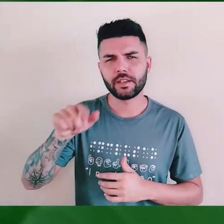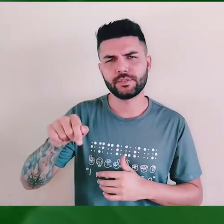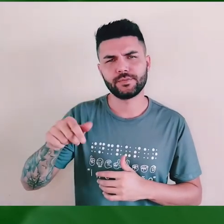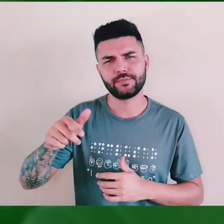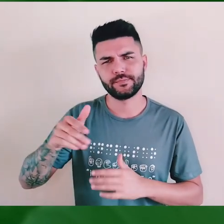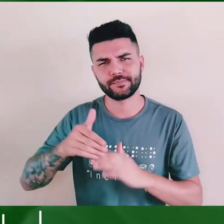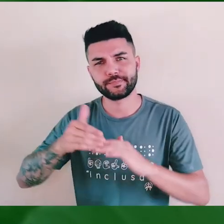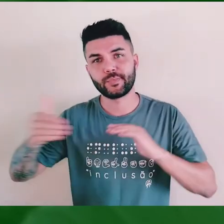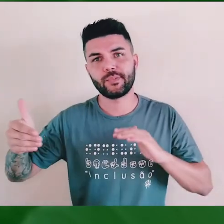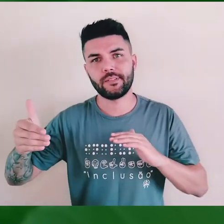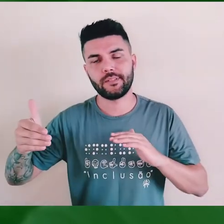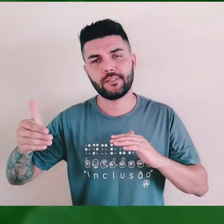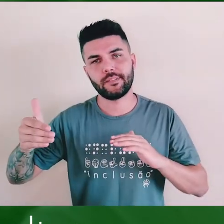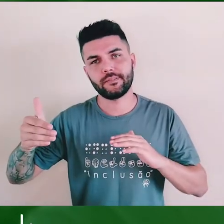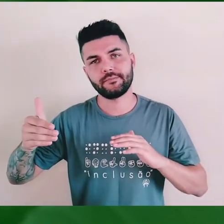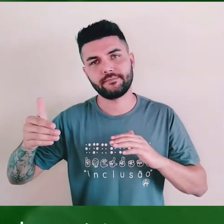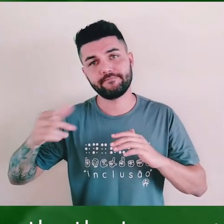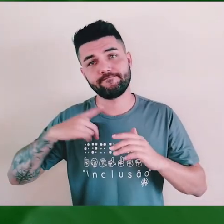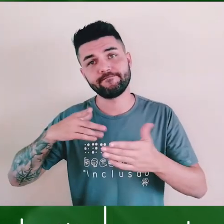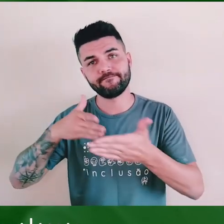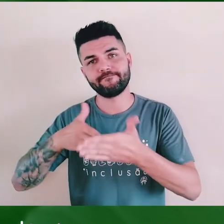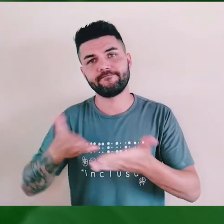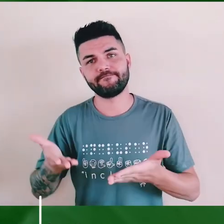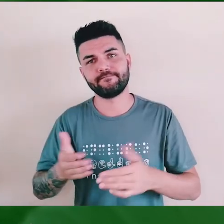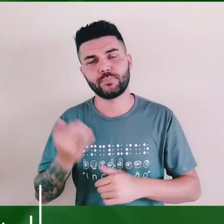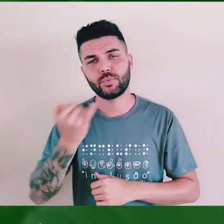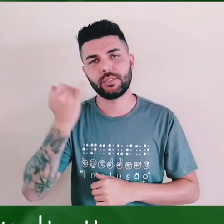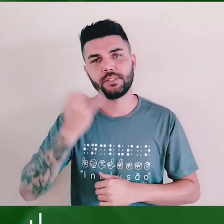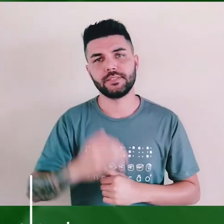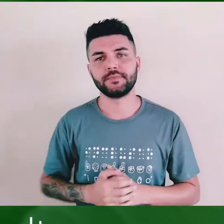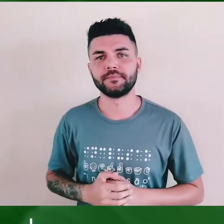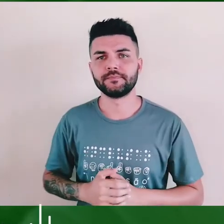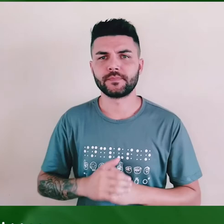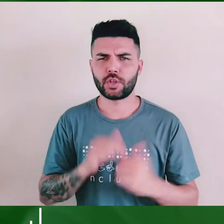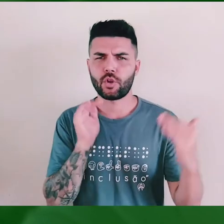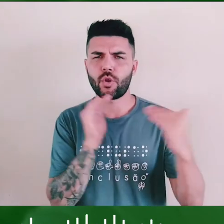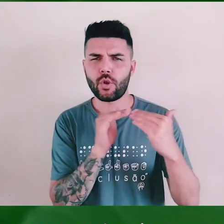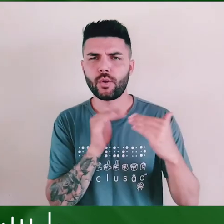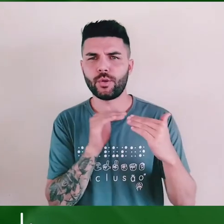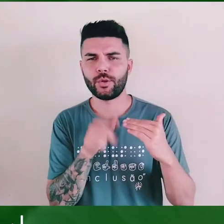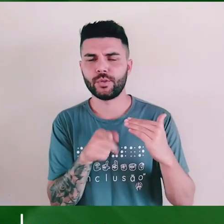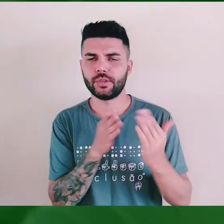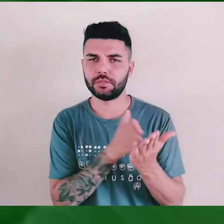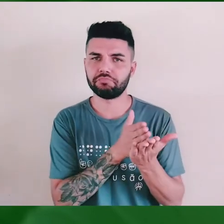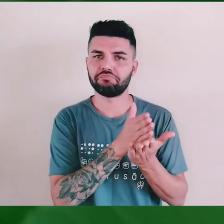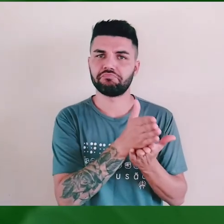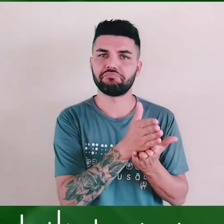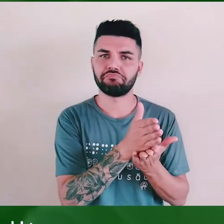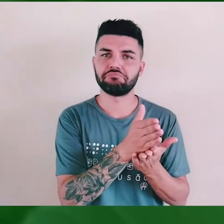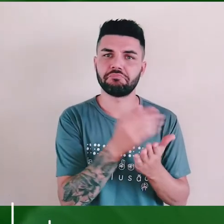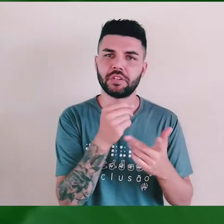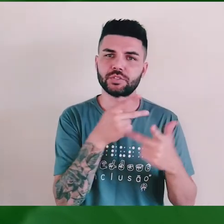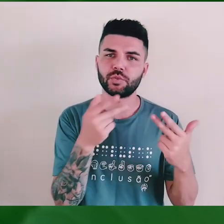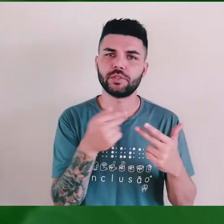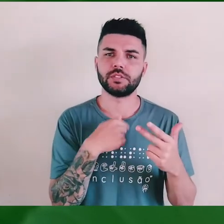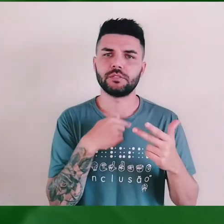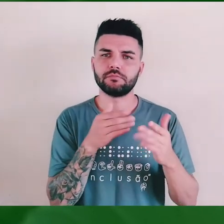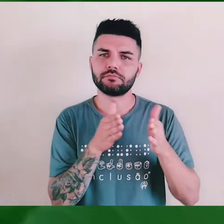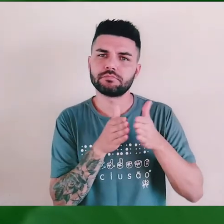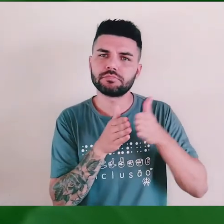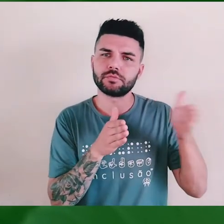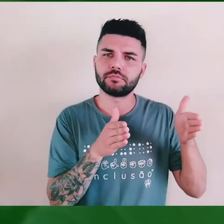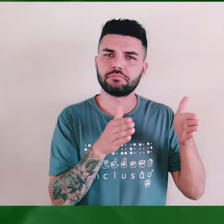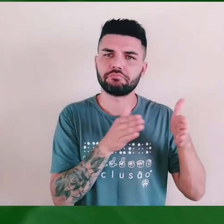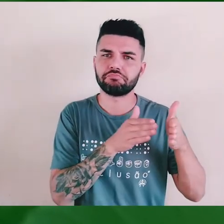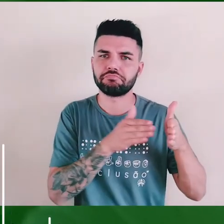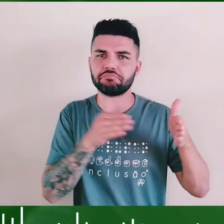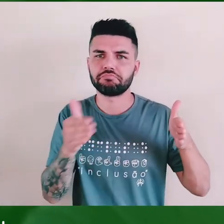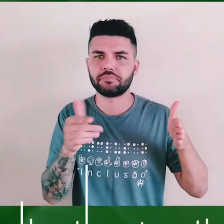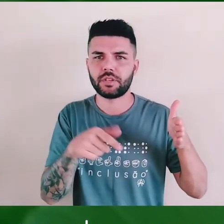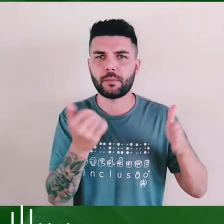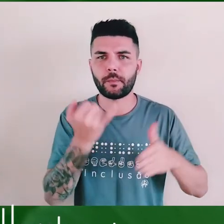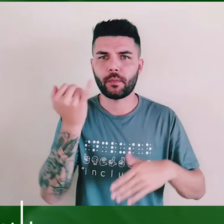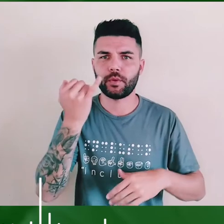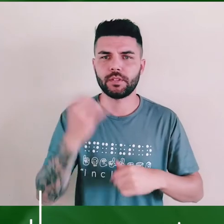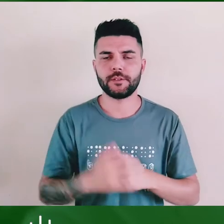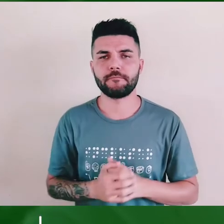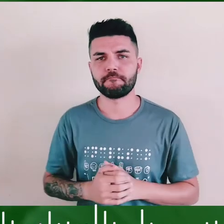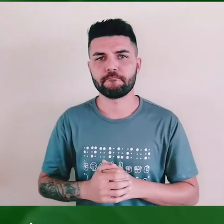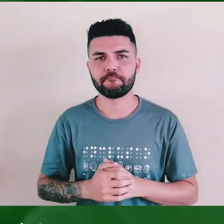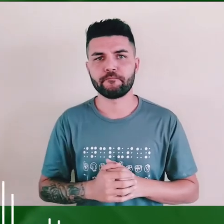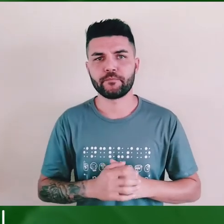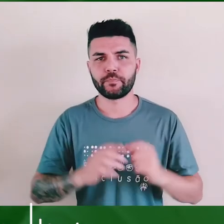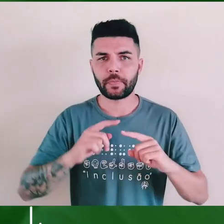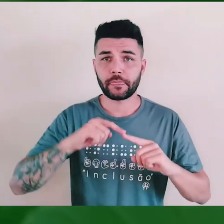Gabriel: Sim, concordo. É importante ressignificarmos as coisas. A gente tem um mini quadro aqui,